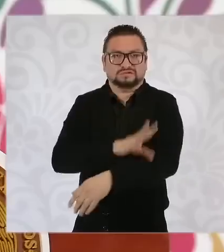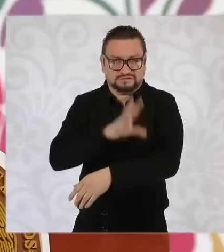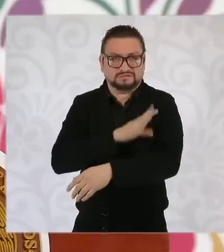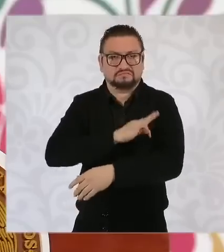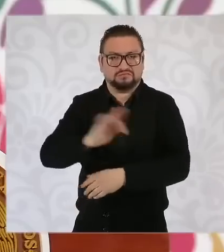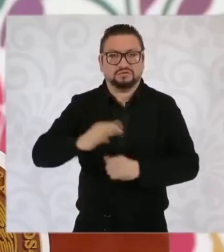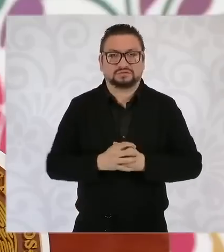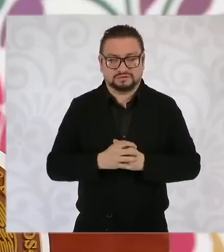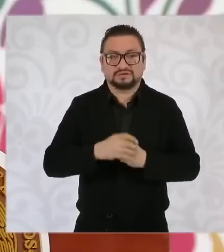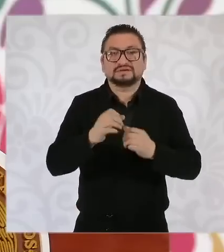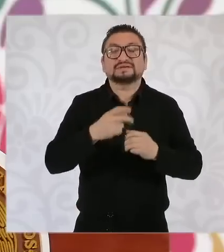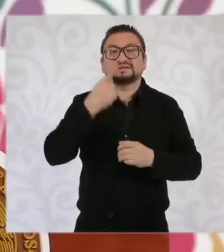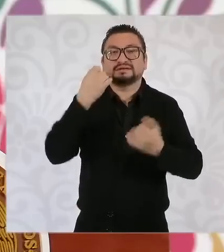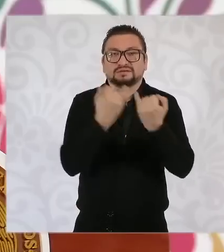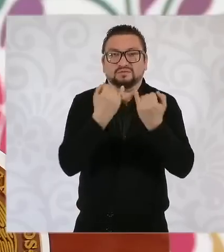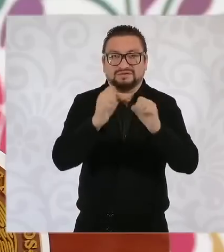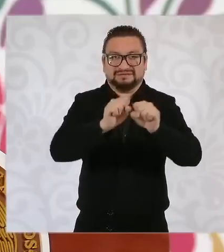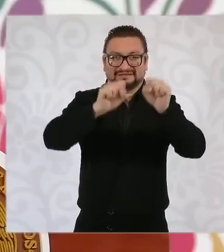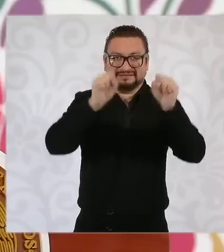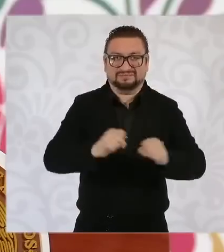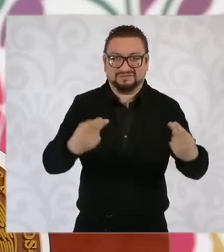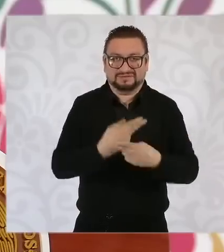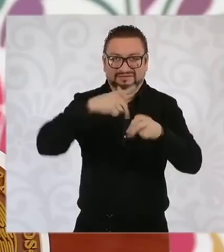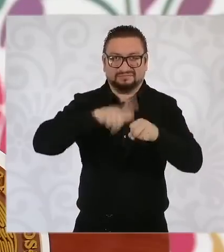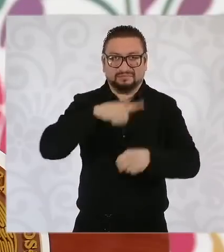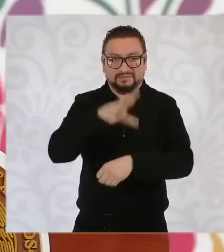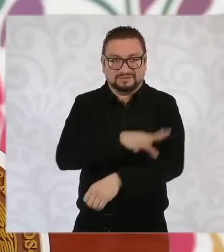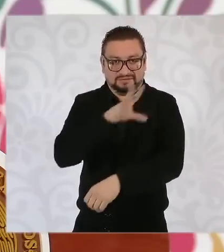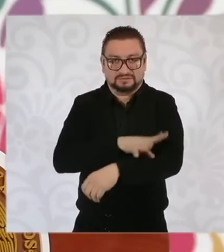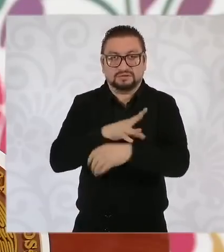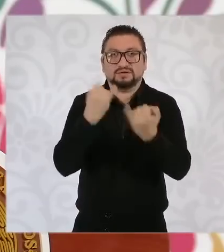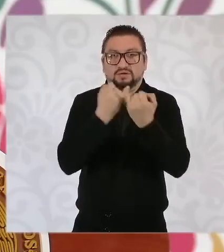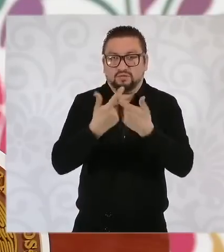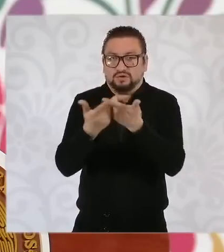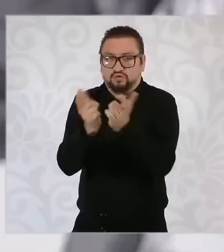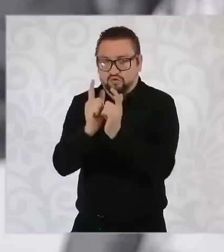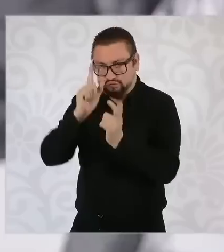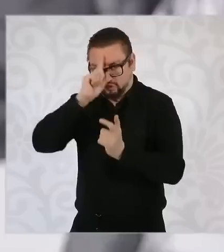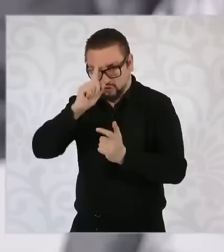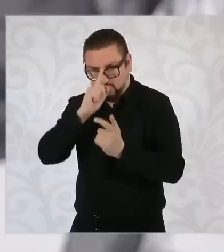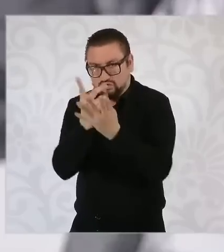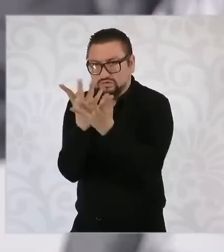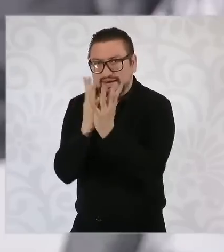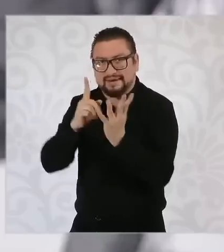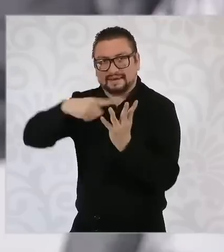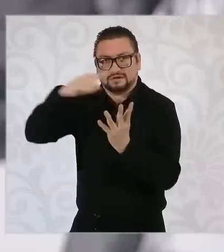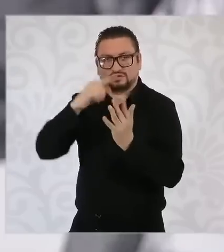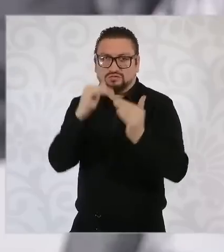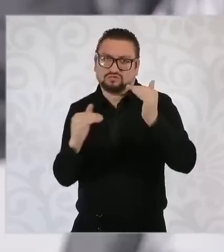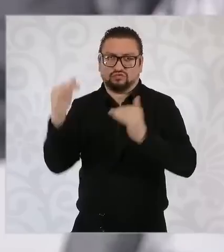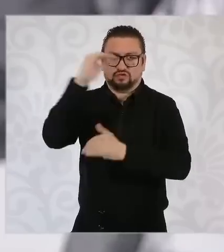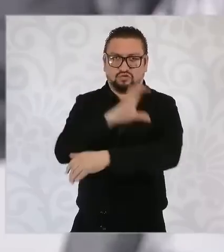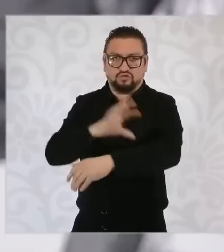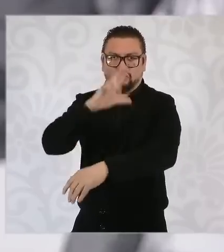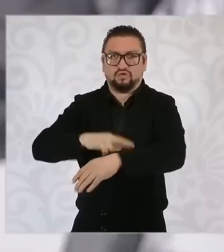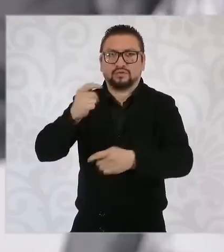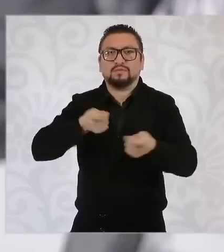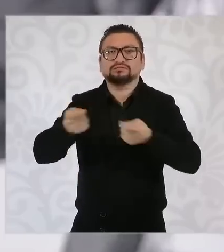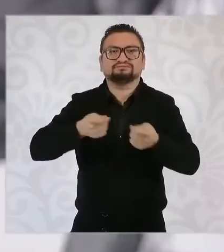energética en la cer y un consejo de planeación energética como órgano supremo de coordinación